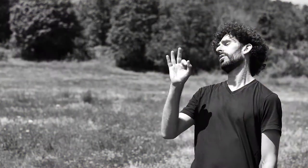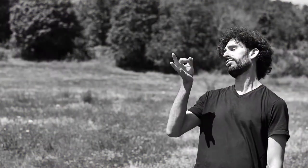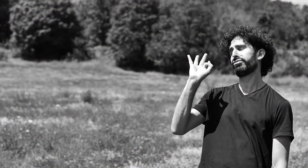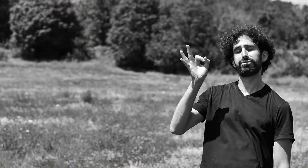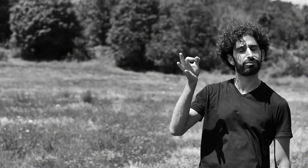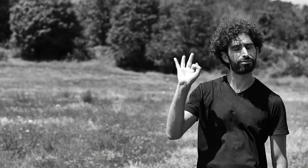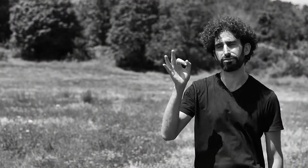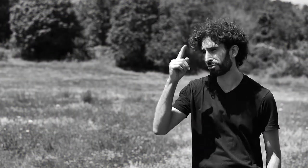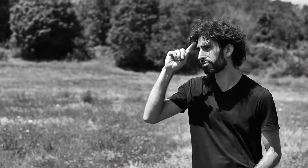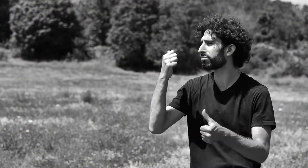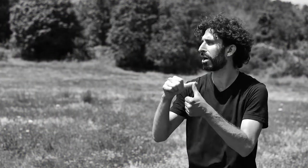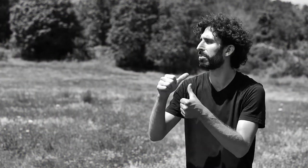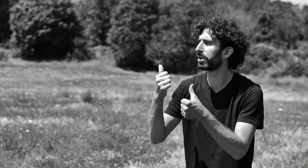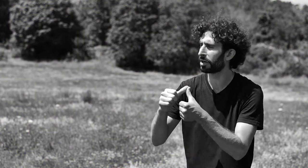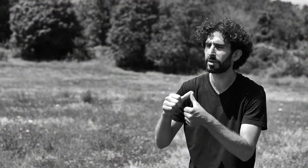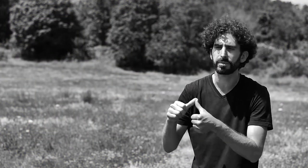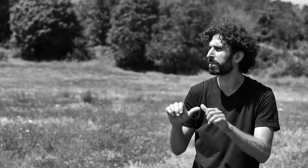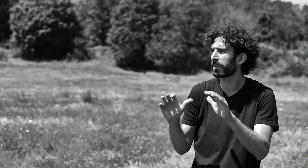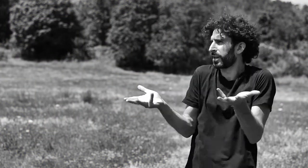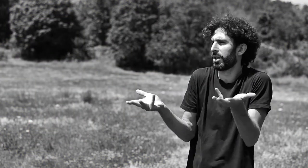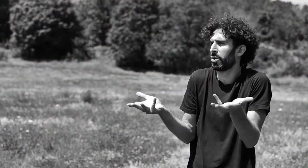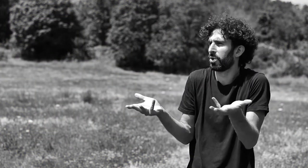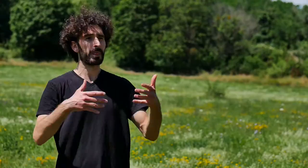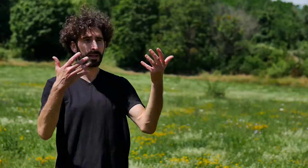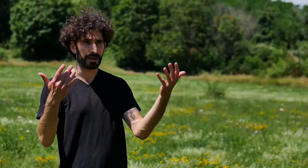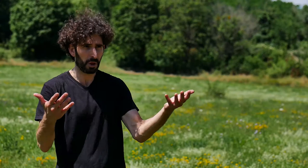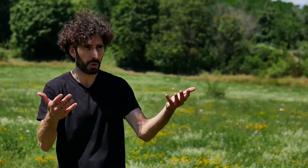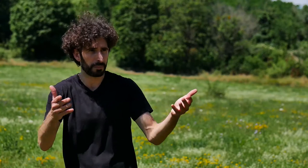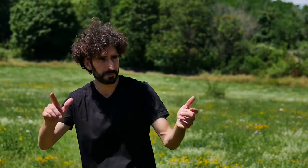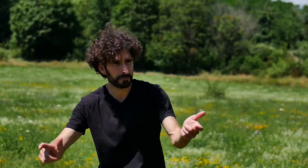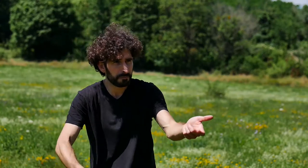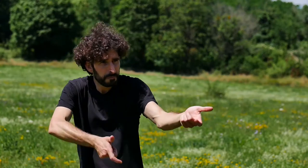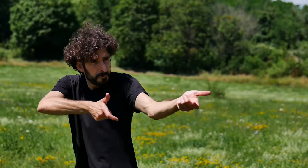Aaaah oui, je m'en rappelle. Et alors ? Et alors...